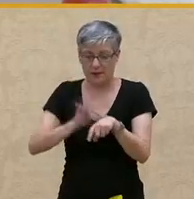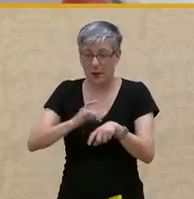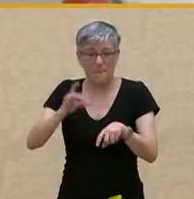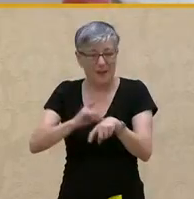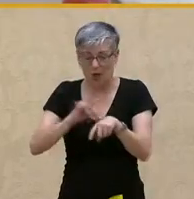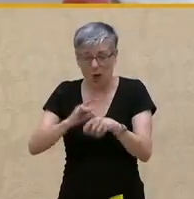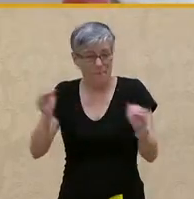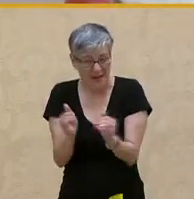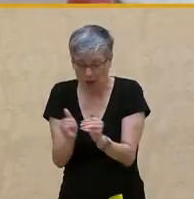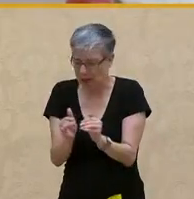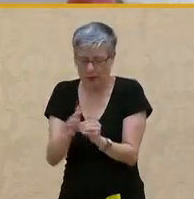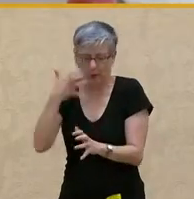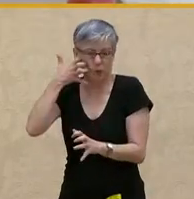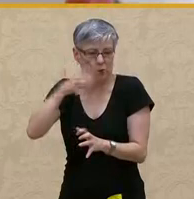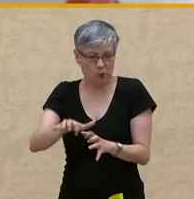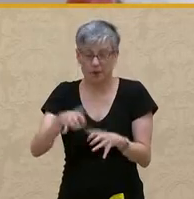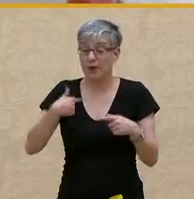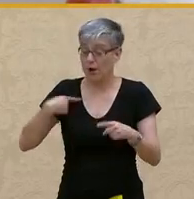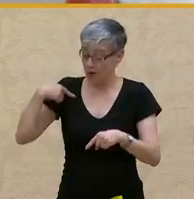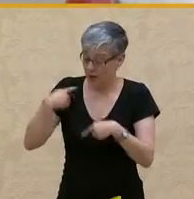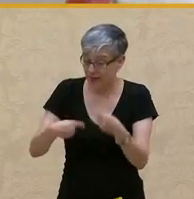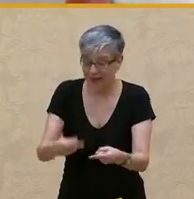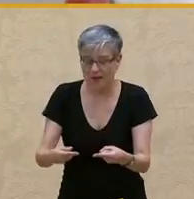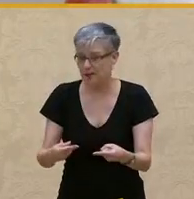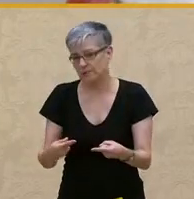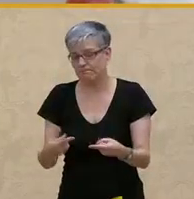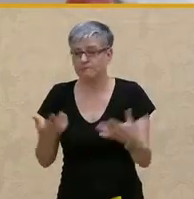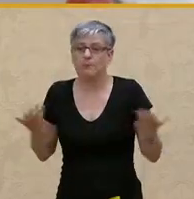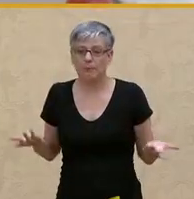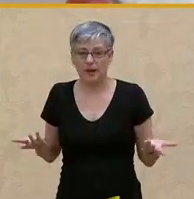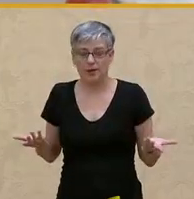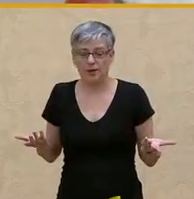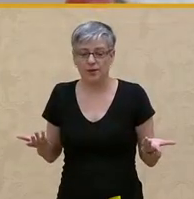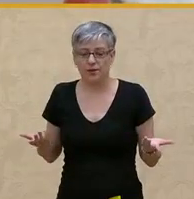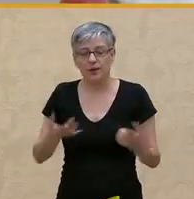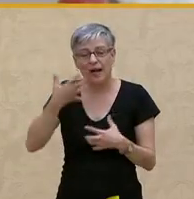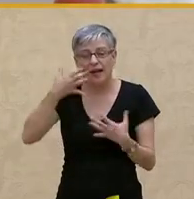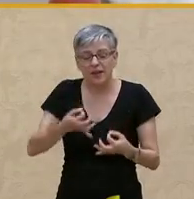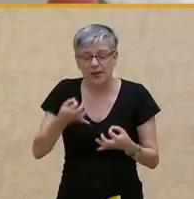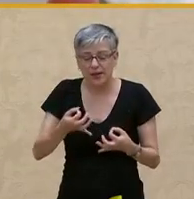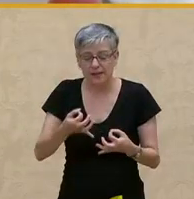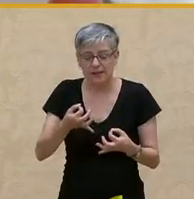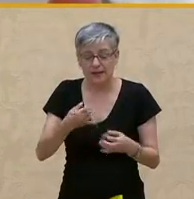el día a día puede ser muy complejo. También hay que decir que dentro del síndrome de Charge